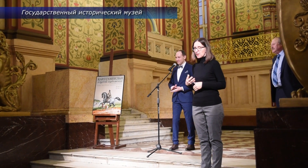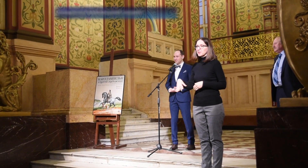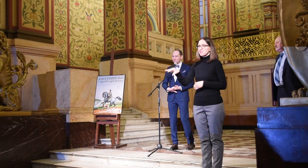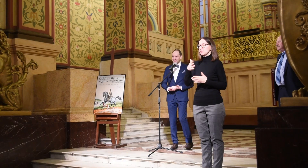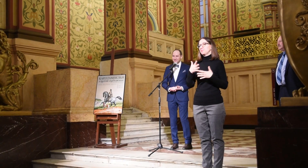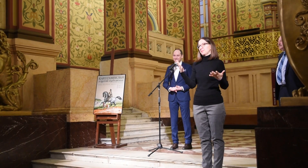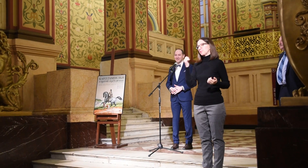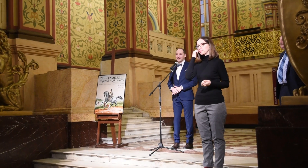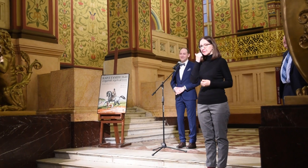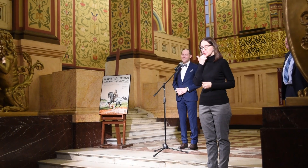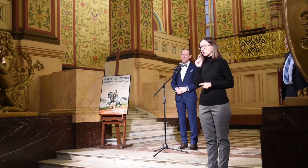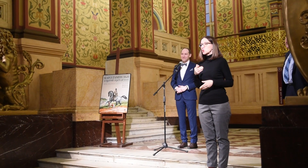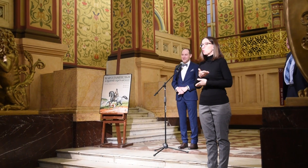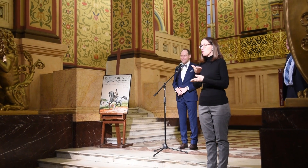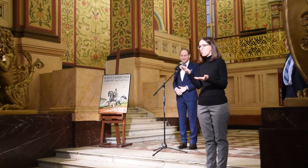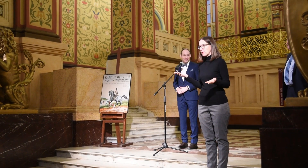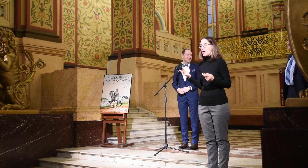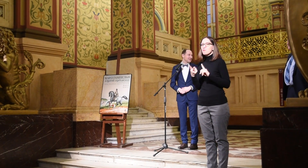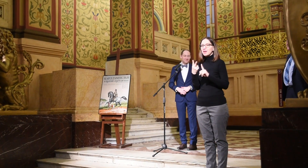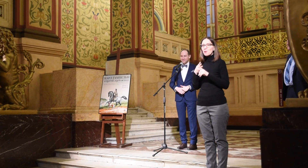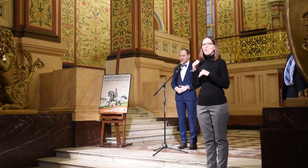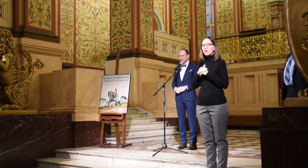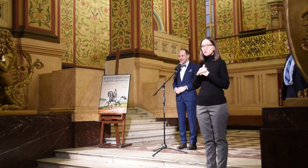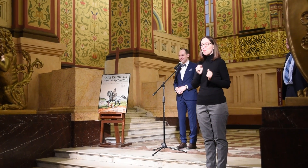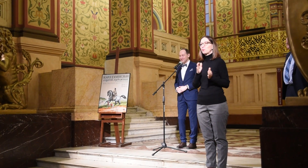состоялось открытие выставки «Карл Гампельн. Глухой художник»,